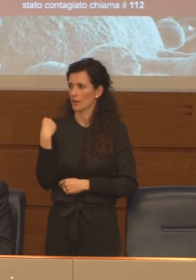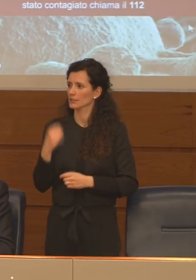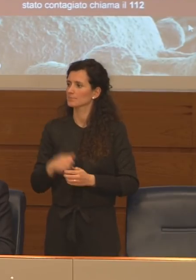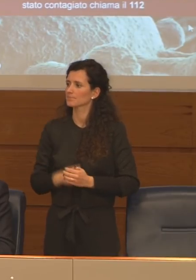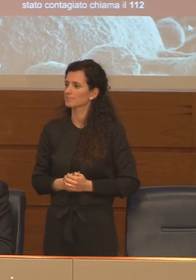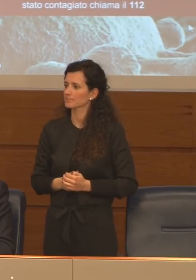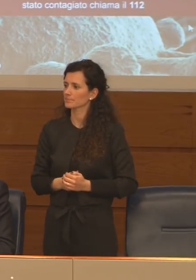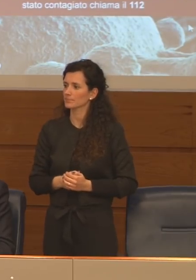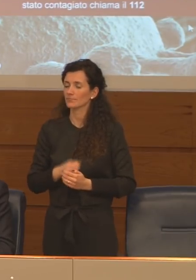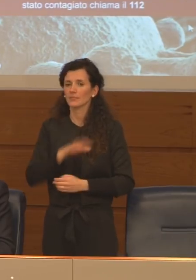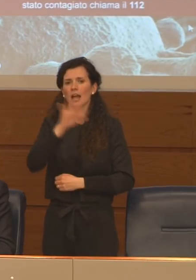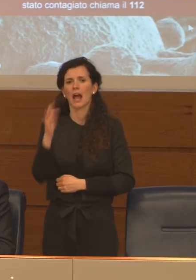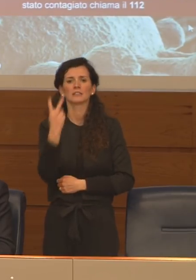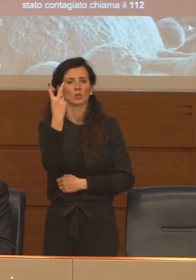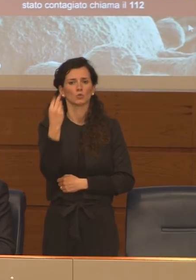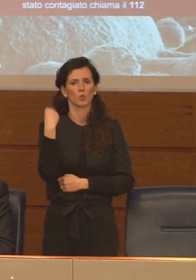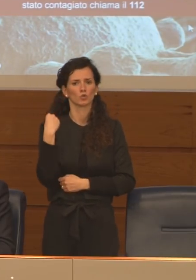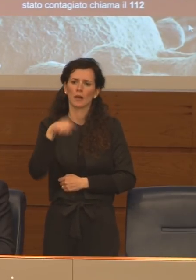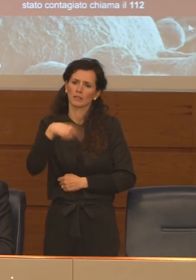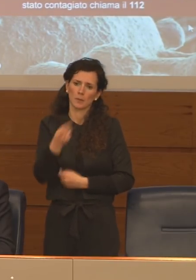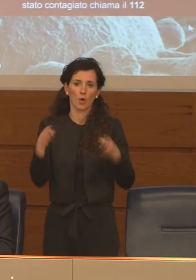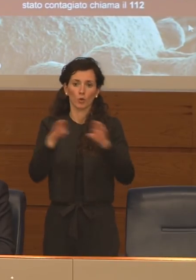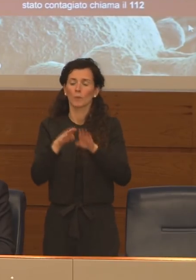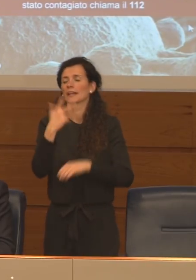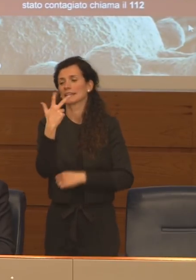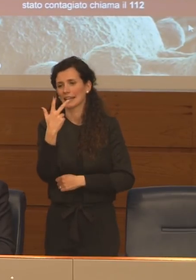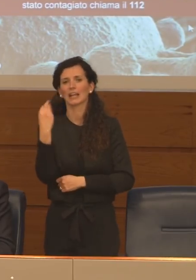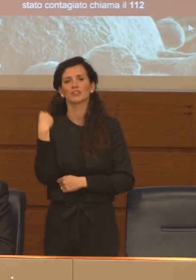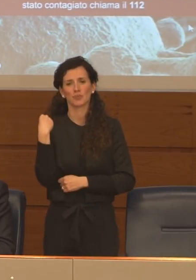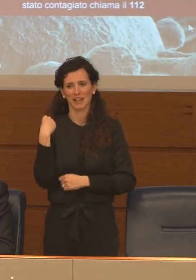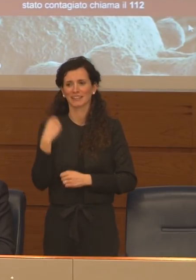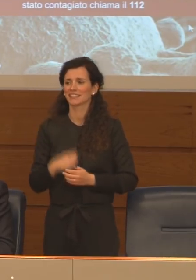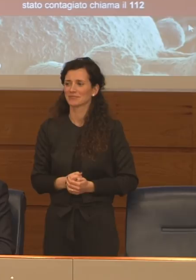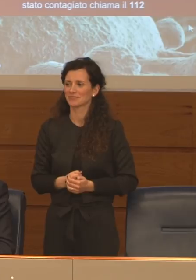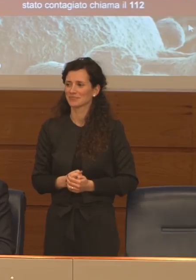Altre due domande e poi chiudiamo.